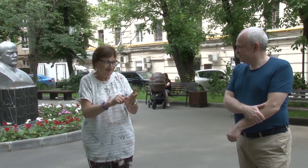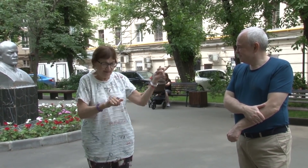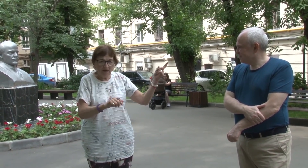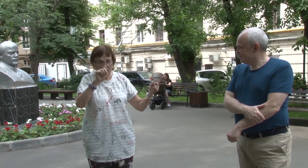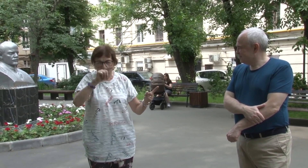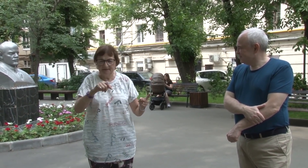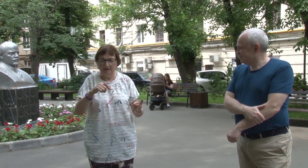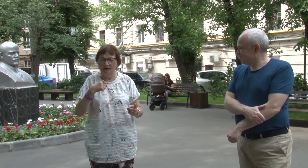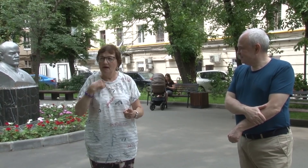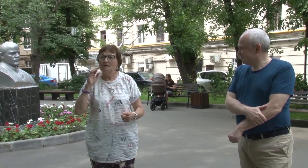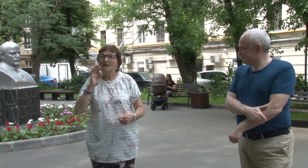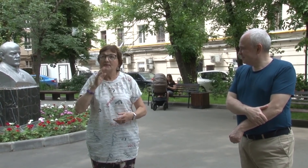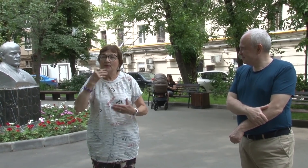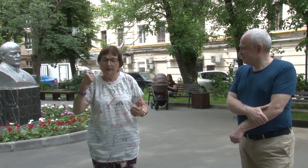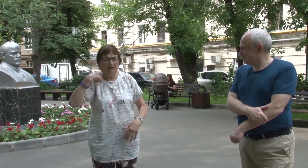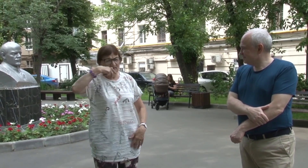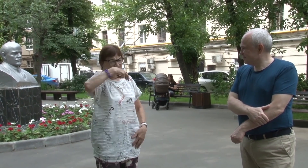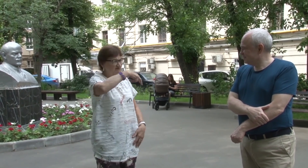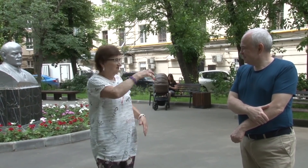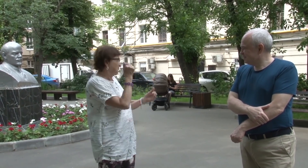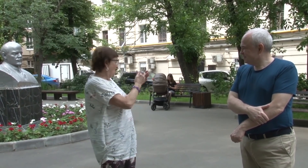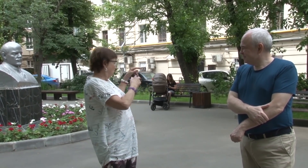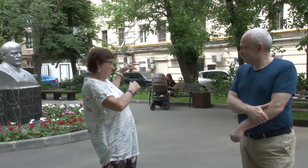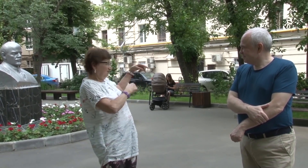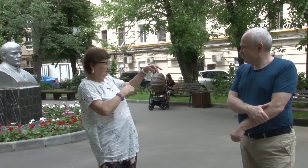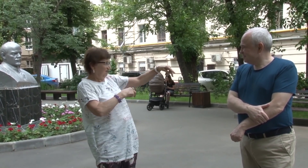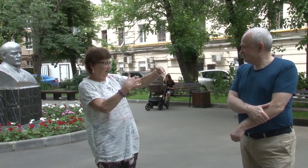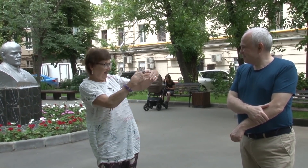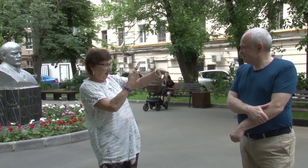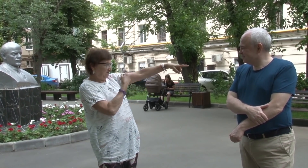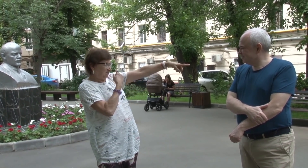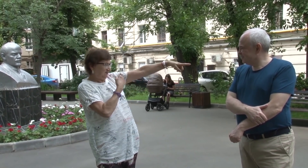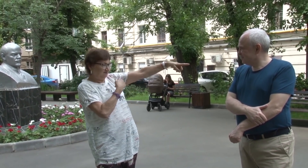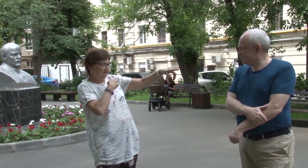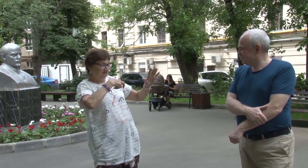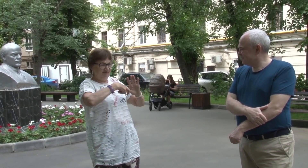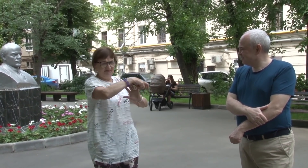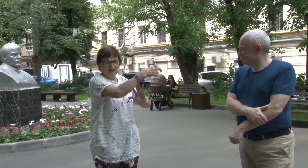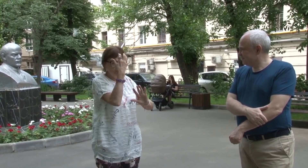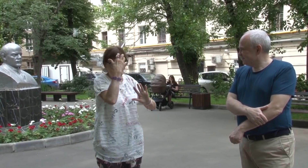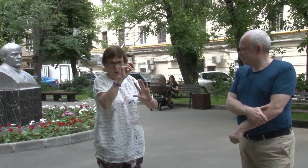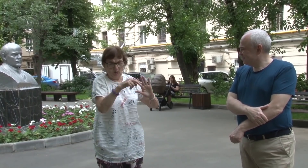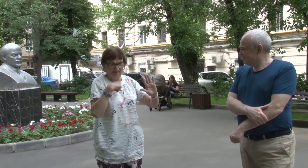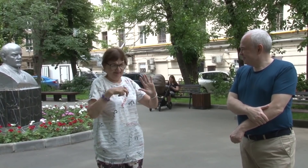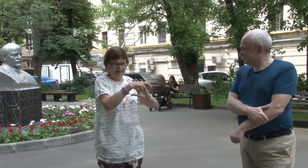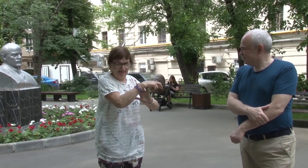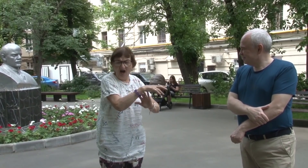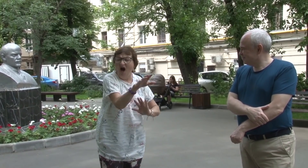И я знала: мамы нет – иди в столовую. Вот так – через черный ход.